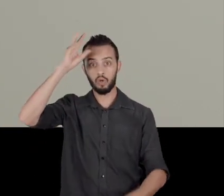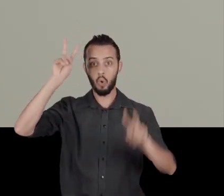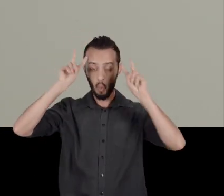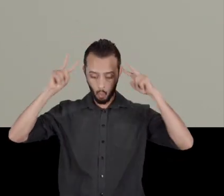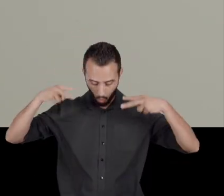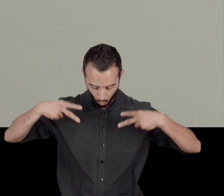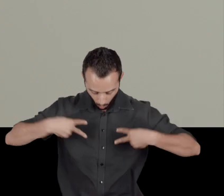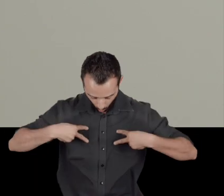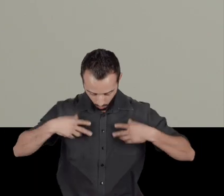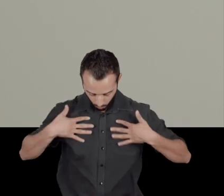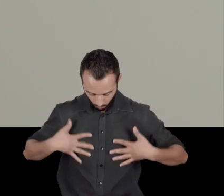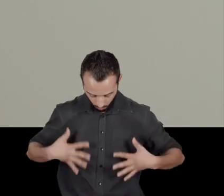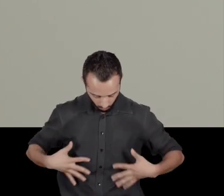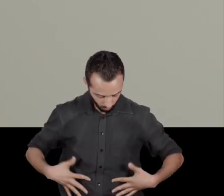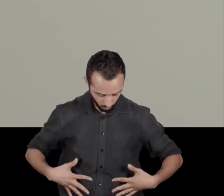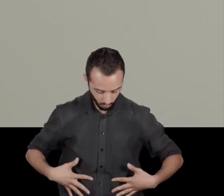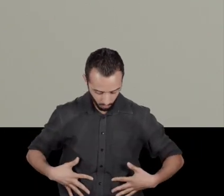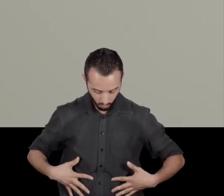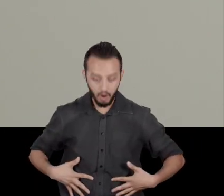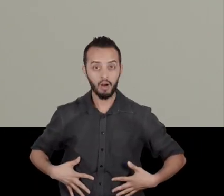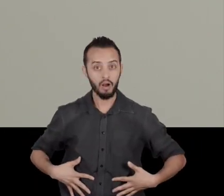a ter uma outra visão de si da sua própria anatomia